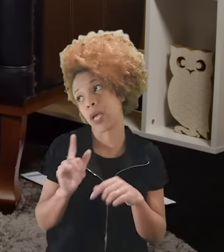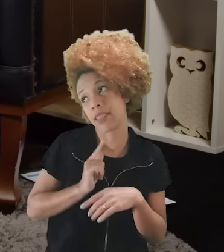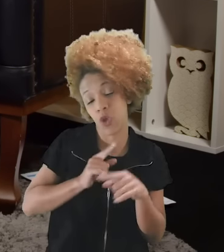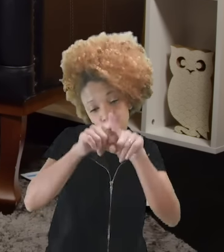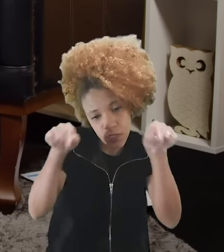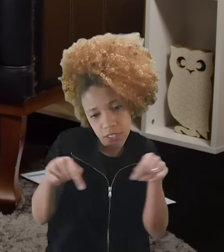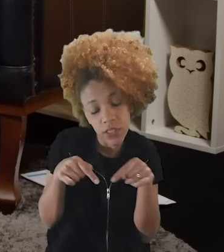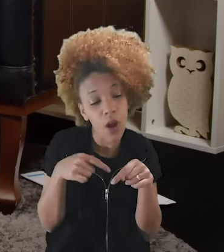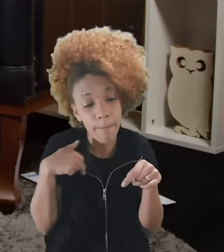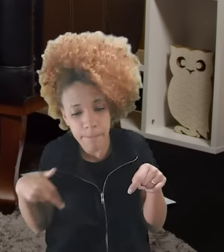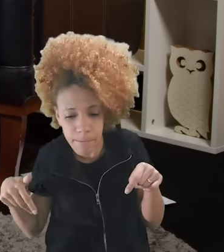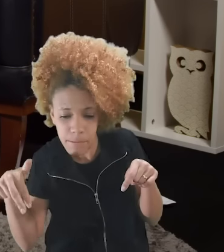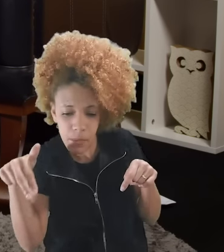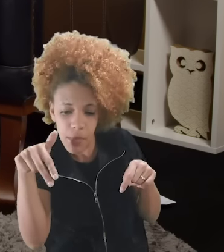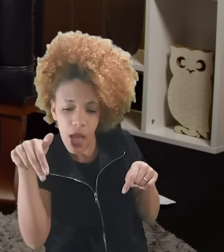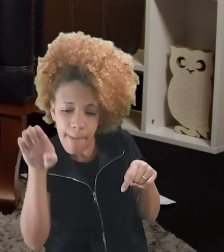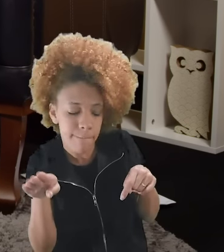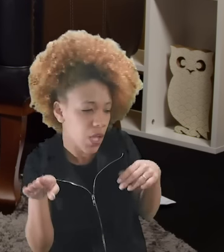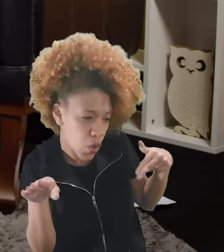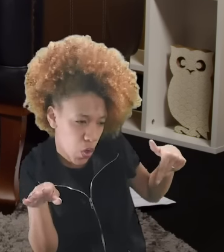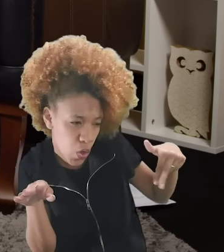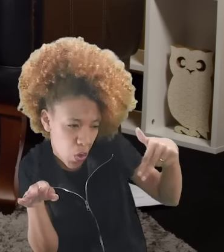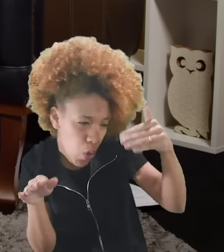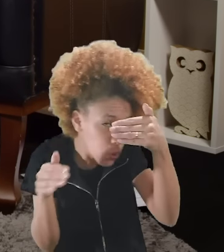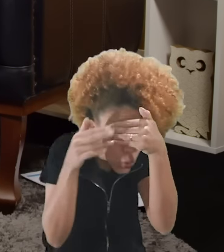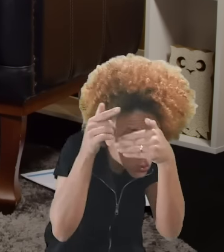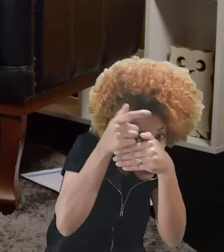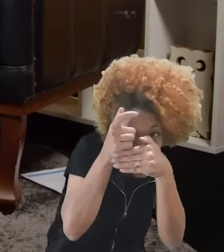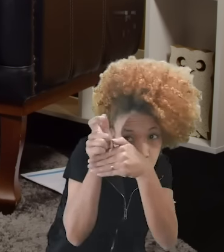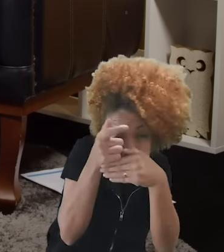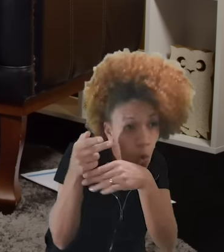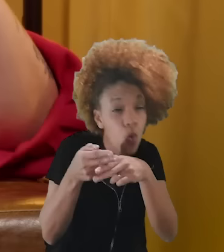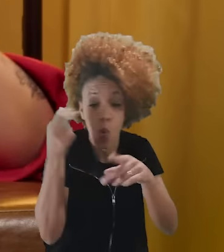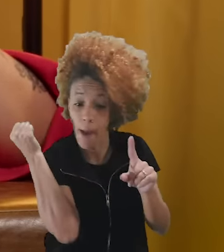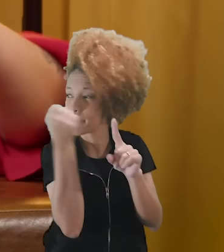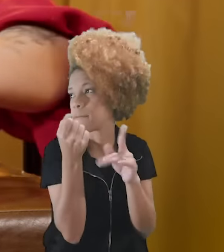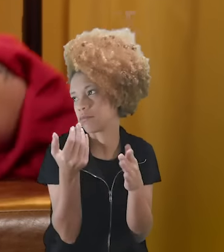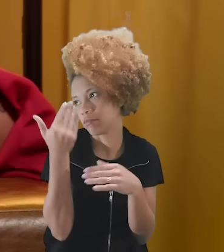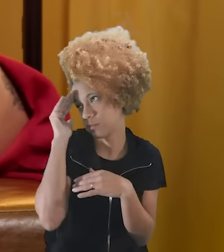a gente usa o cenário Eles estão chegando por onde Ah tá chegando ali pelo ponto b enquanto tá escondido atrás da caixa enquanto isso tá chegando não sei quem com a faca na mão vai entendeu a